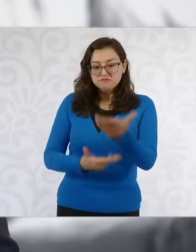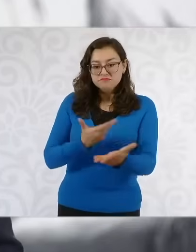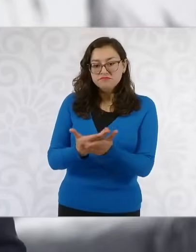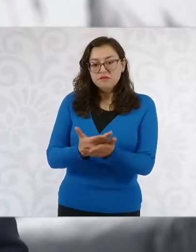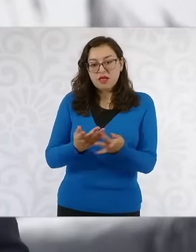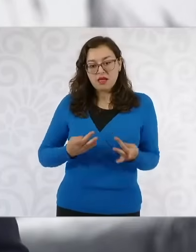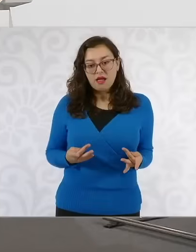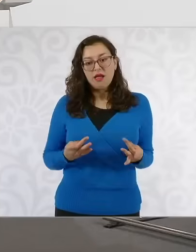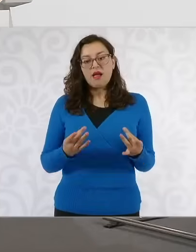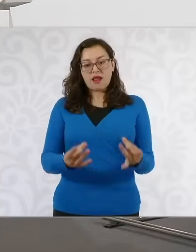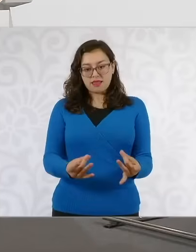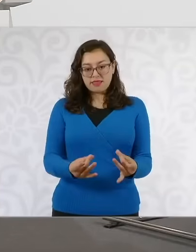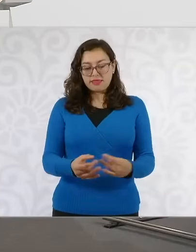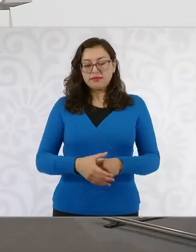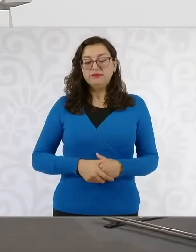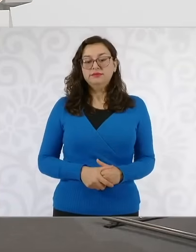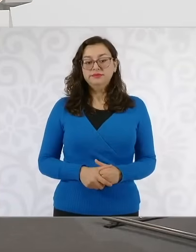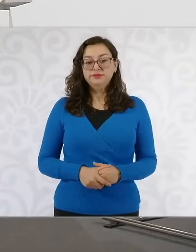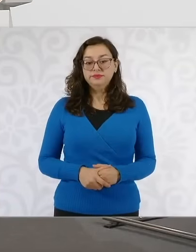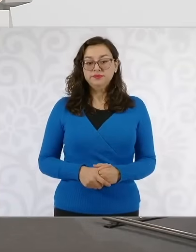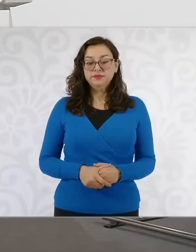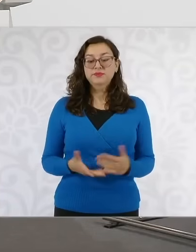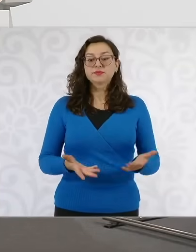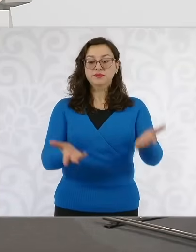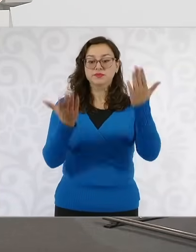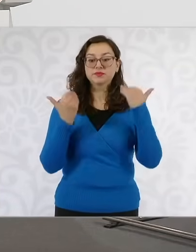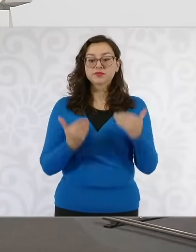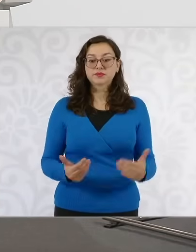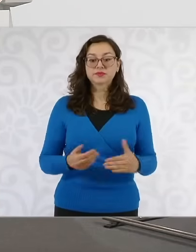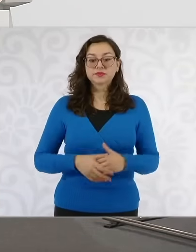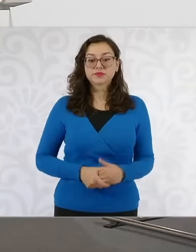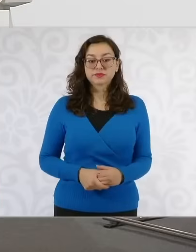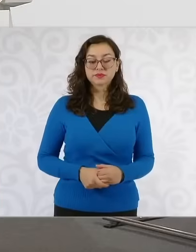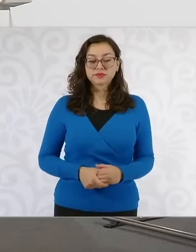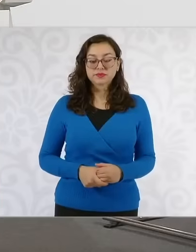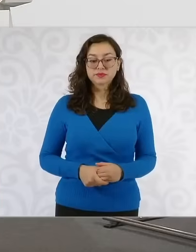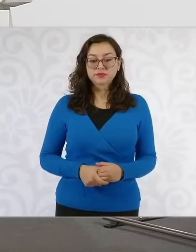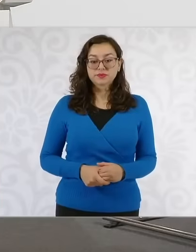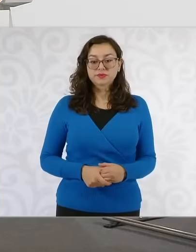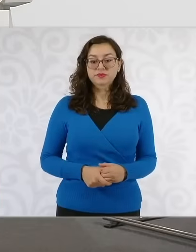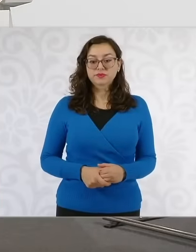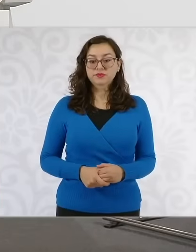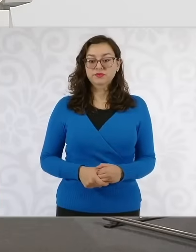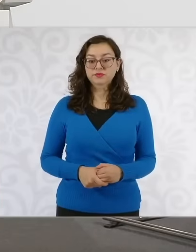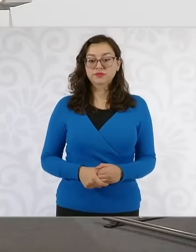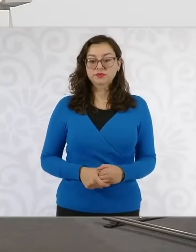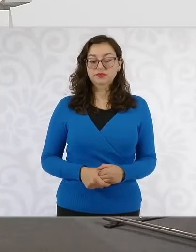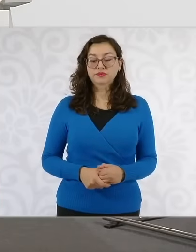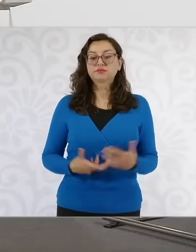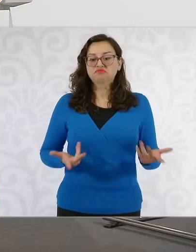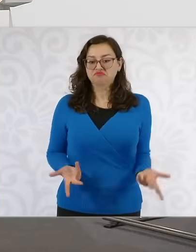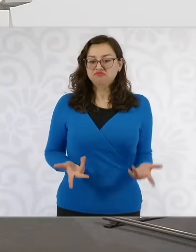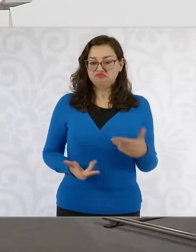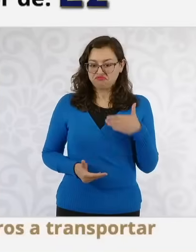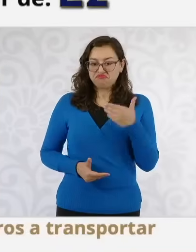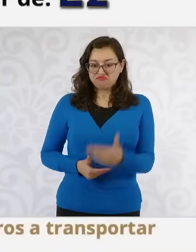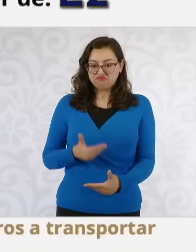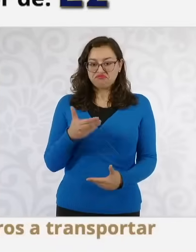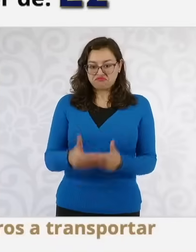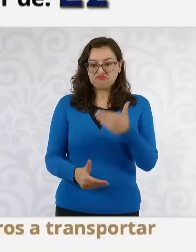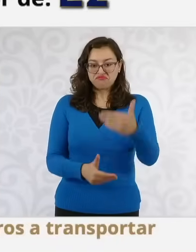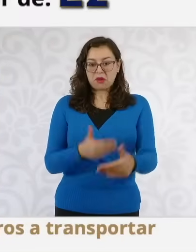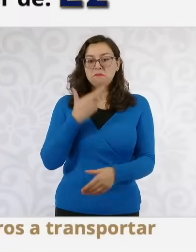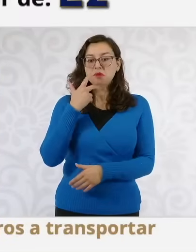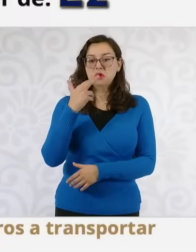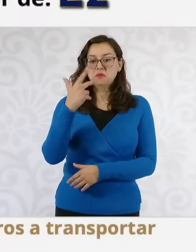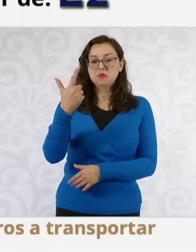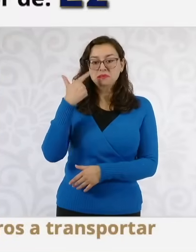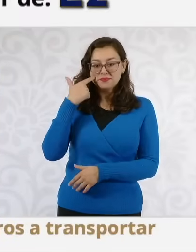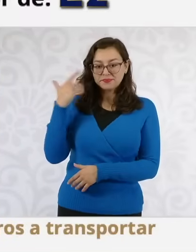ofrece mexicana La siguiente por favor mexicana avanza de manera firme hacia el futuro y con